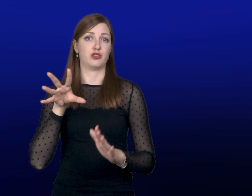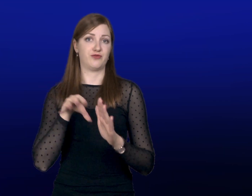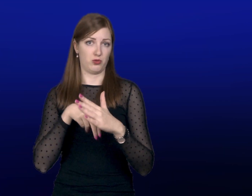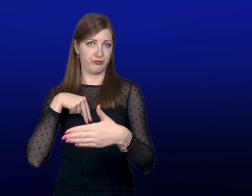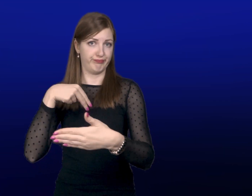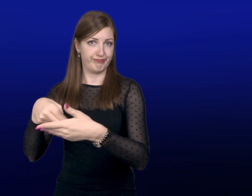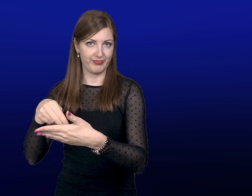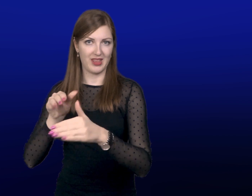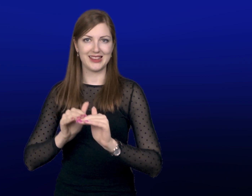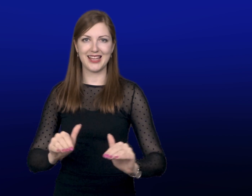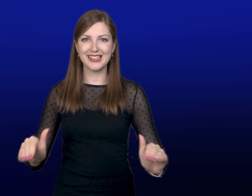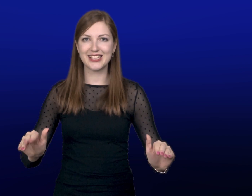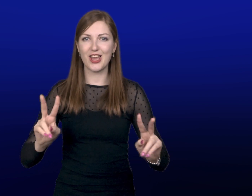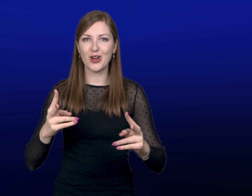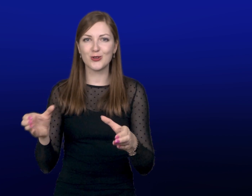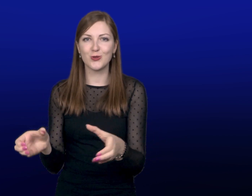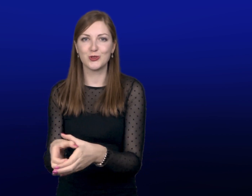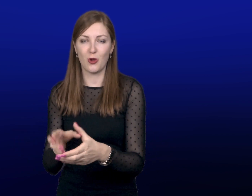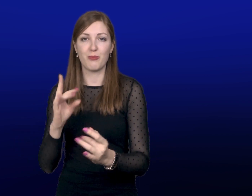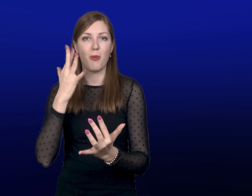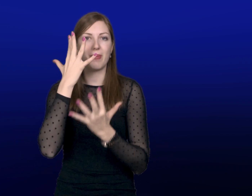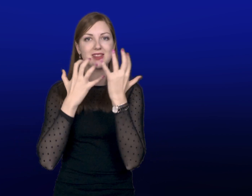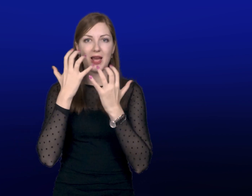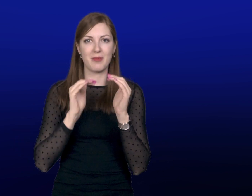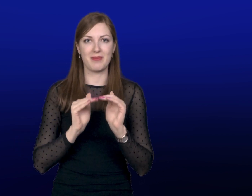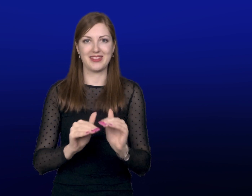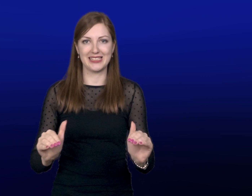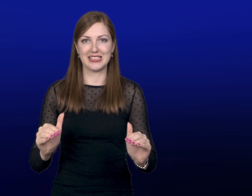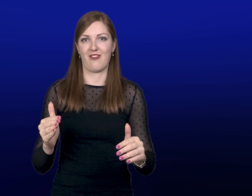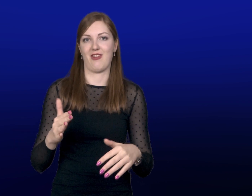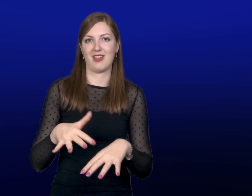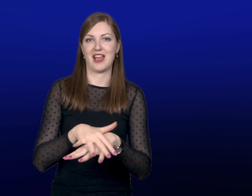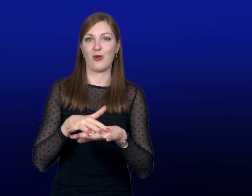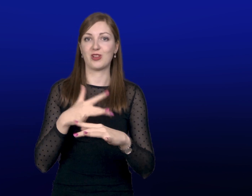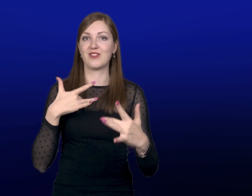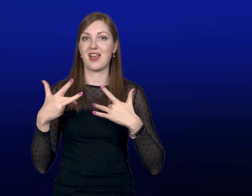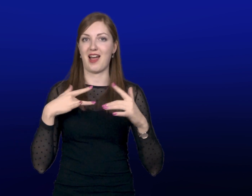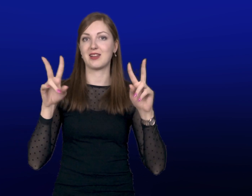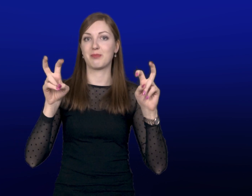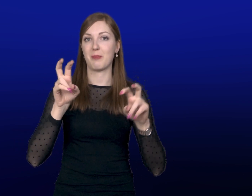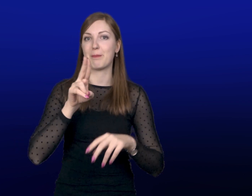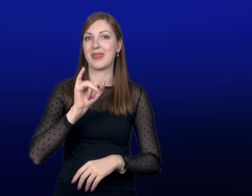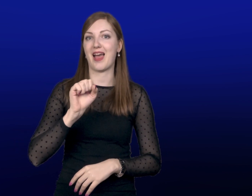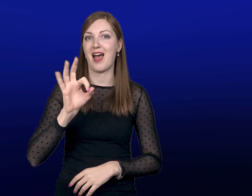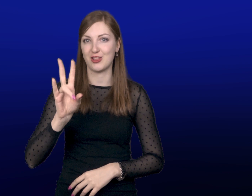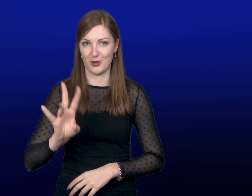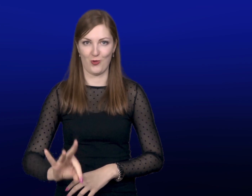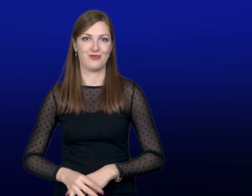детскому кружку по пантомиме – детского Народного театра «Пиано».